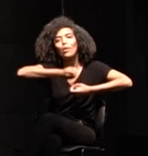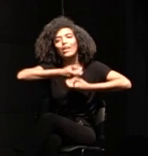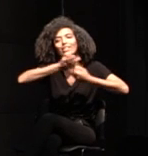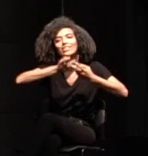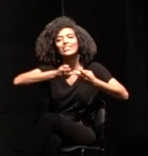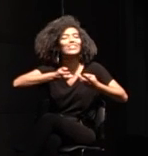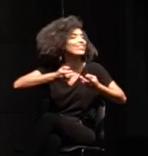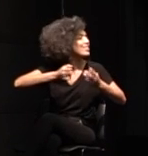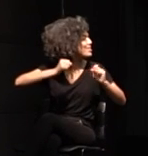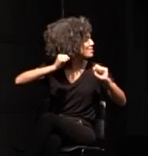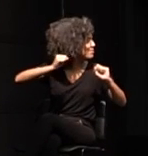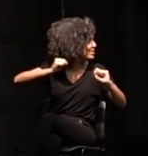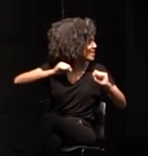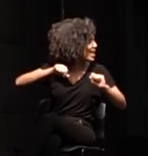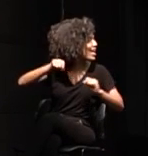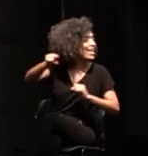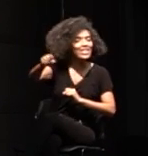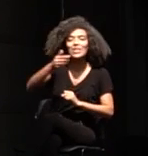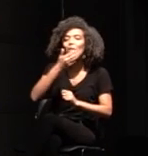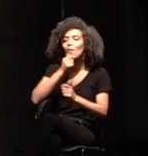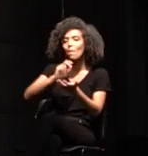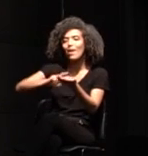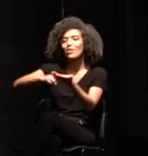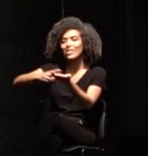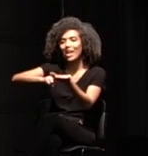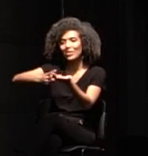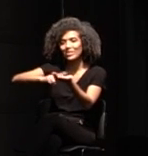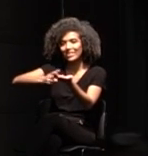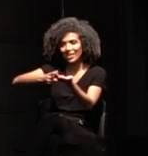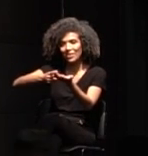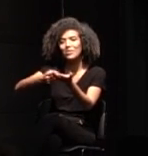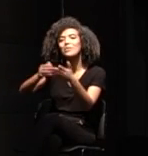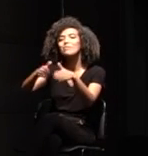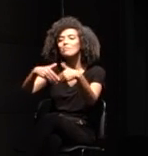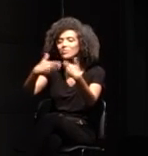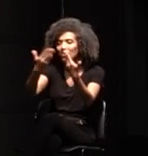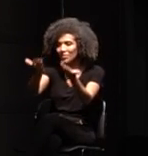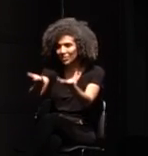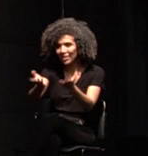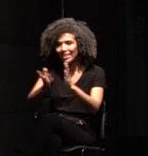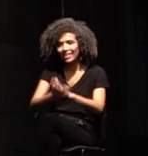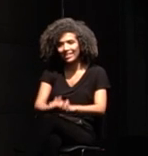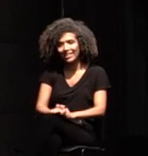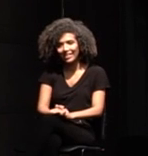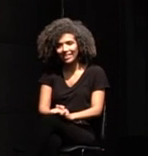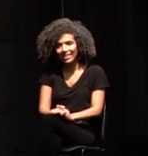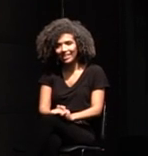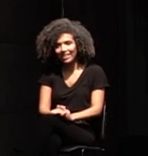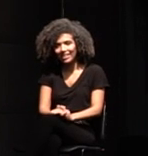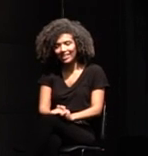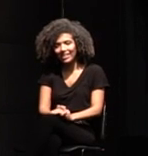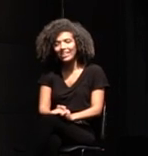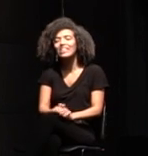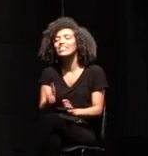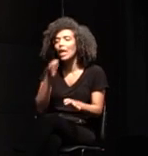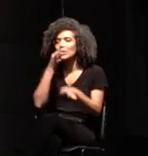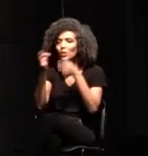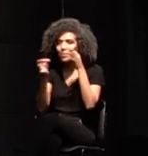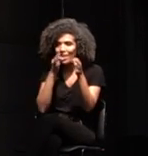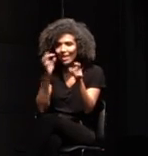Esse é o nosso tradutor aliás, por favor. Aliás, por favor, quero ouvir você comentar essa experiência.